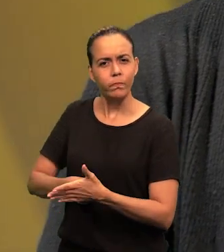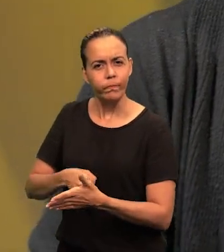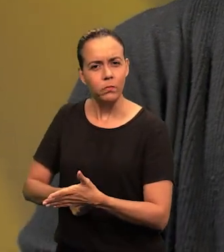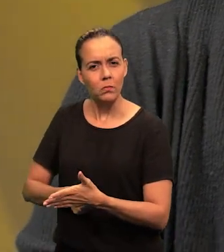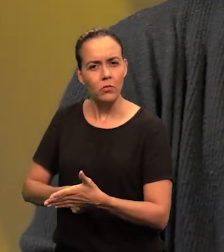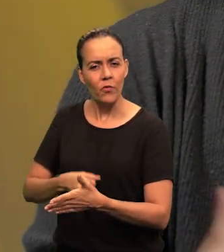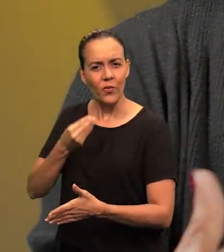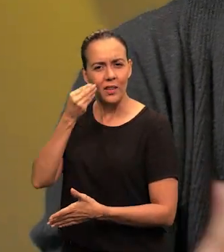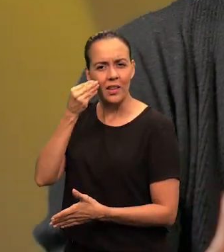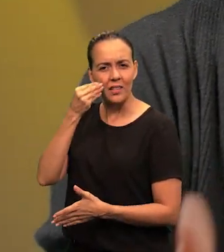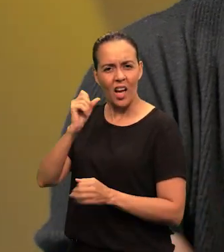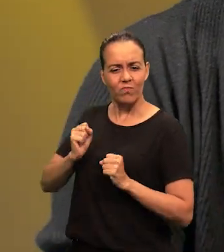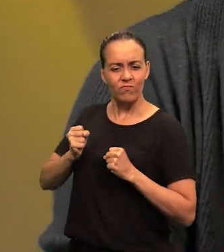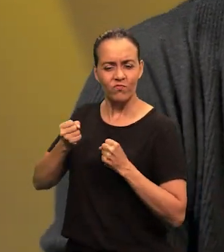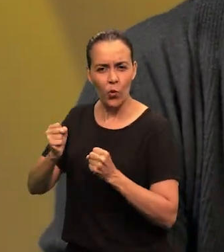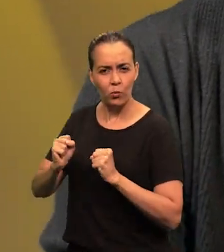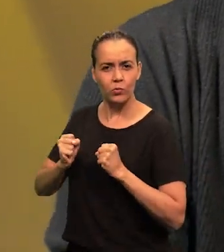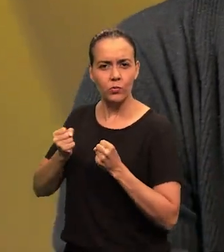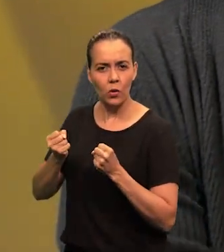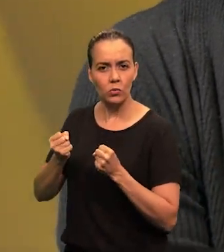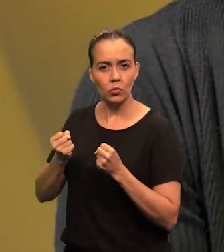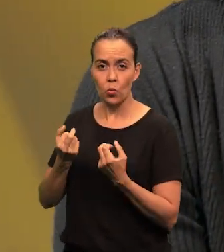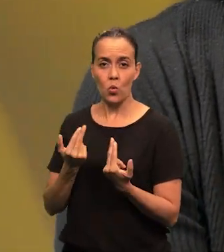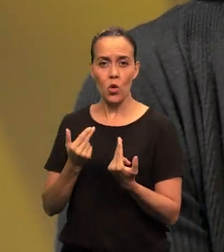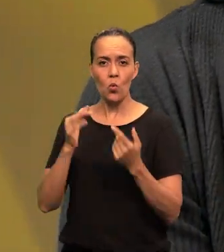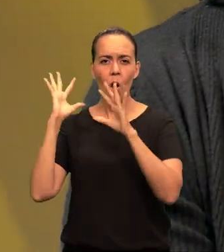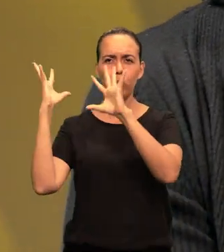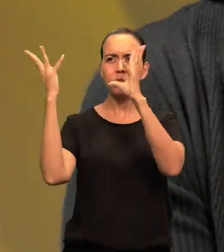Eternamente, vai além de si. Como o próprio universo